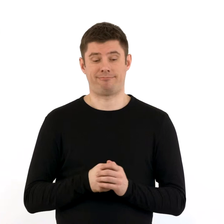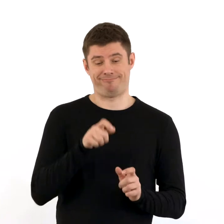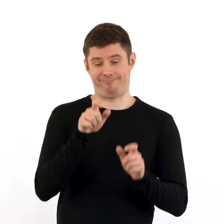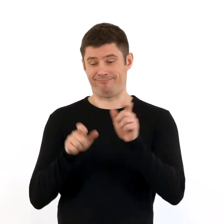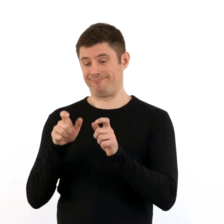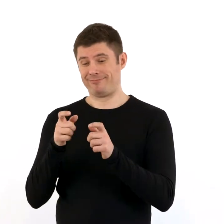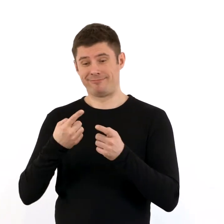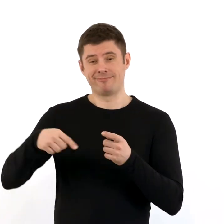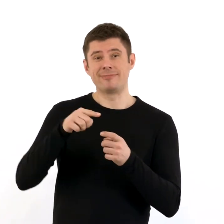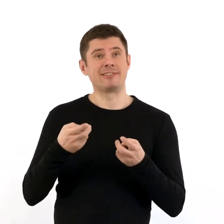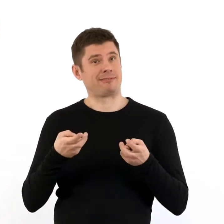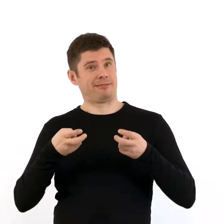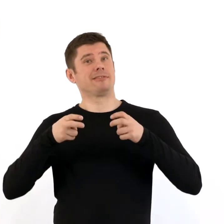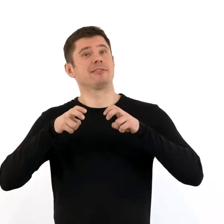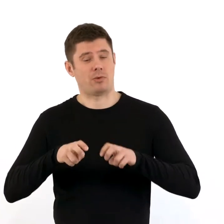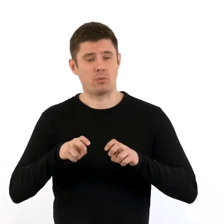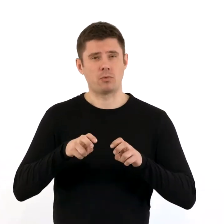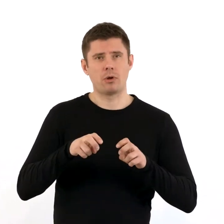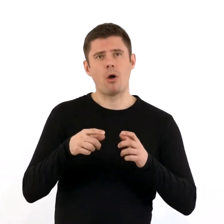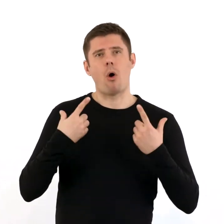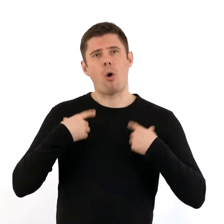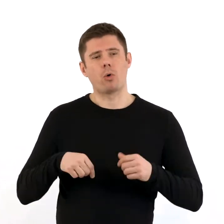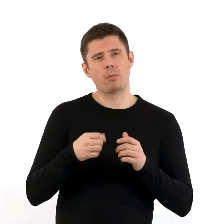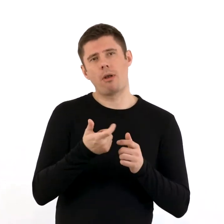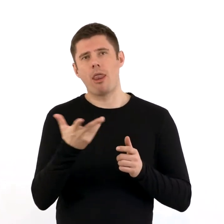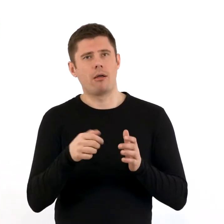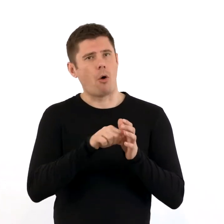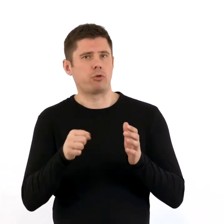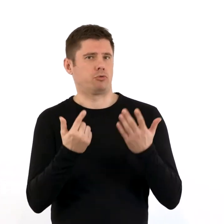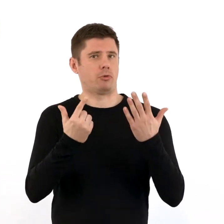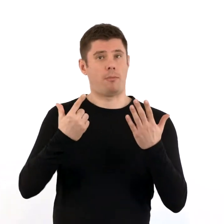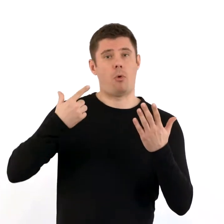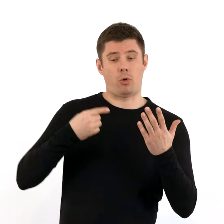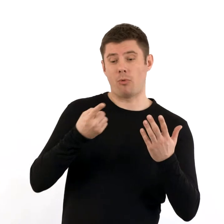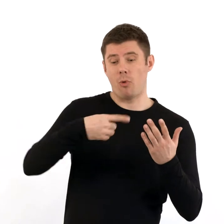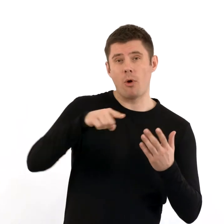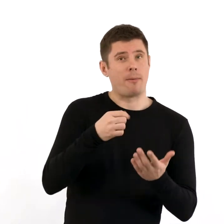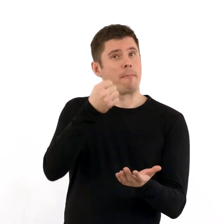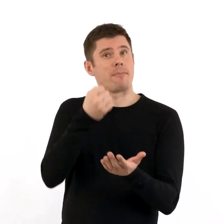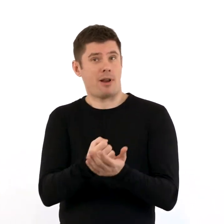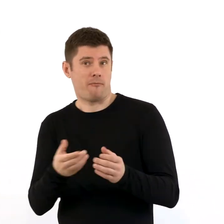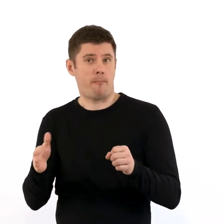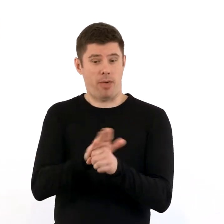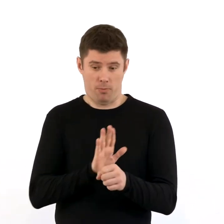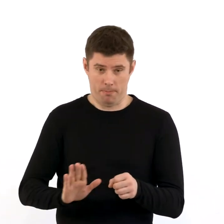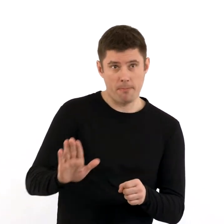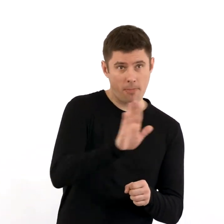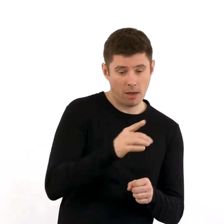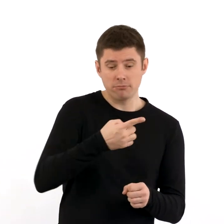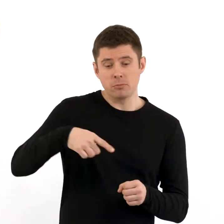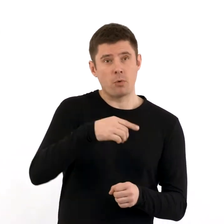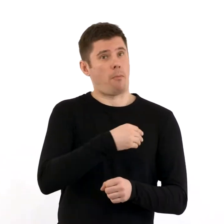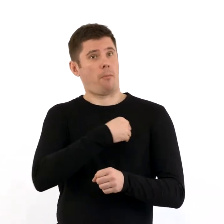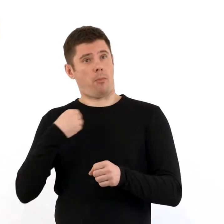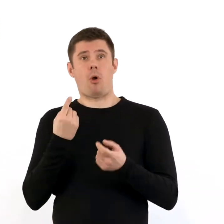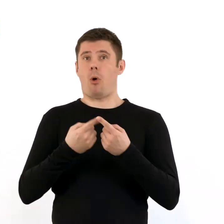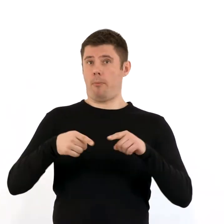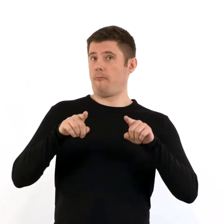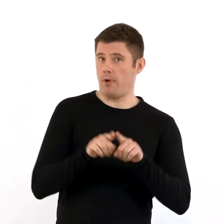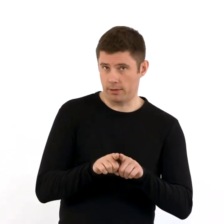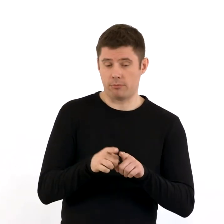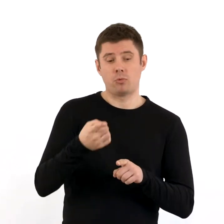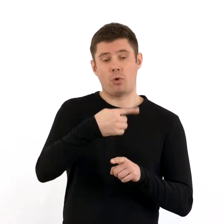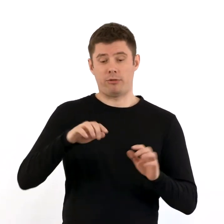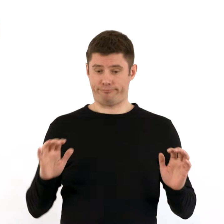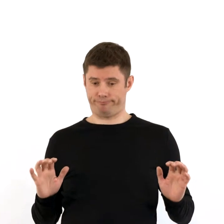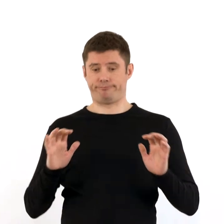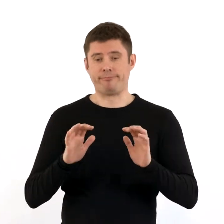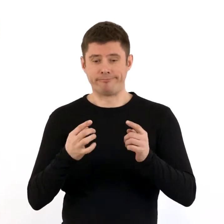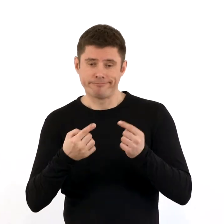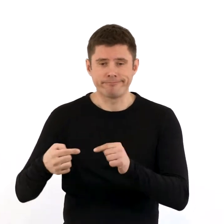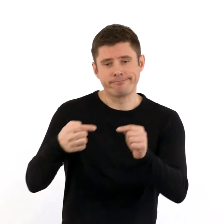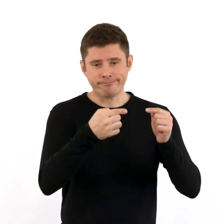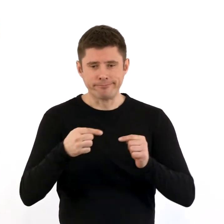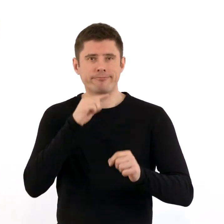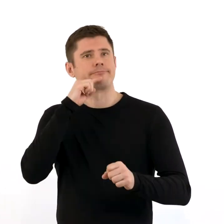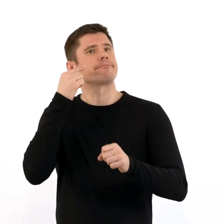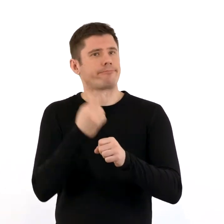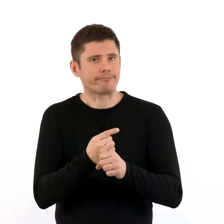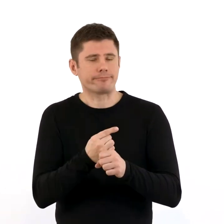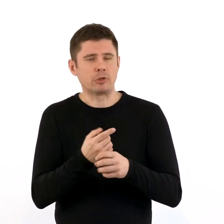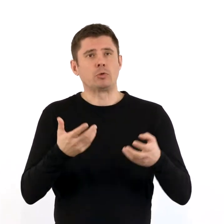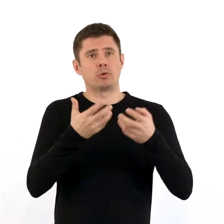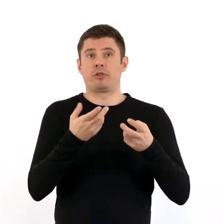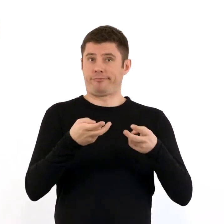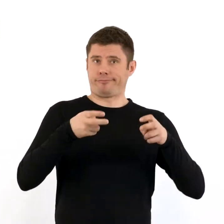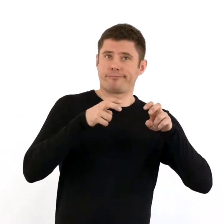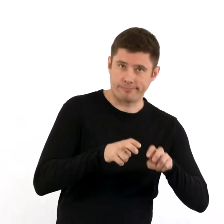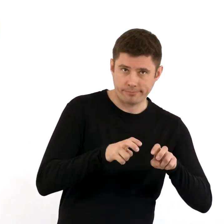Założyciele (co najmniej 7 osób fizycznych mających prawa publiczne i będących obywatelami polskimi) na zebraniu założycielskim decydują o założeniu,